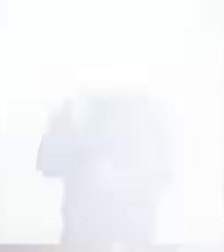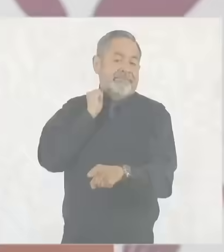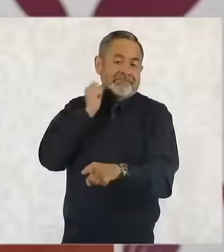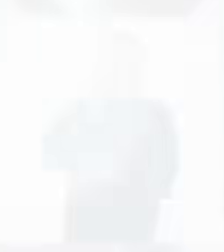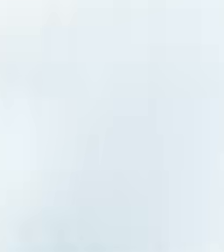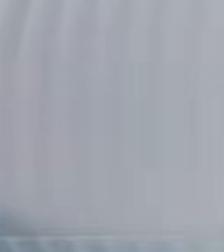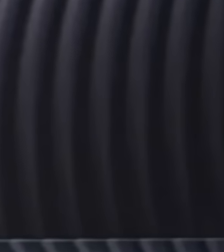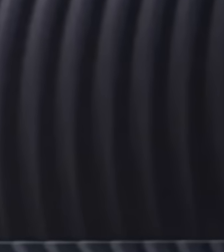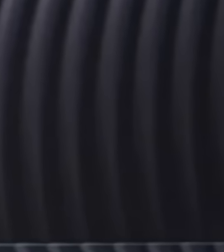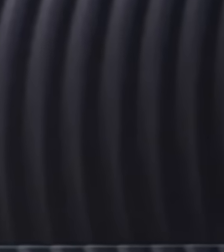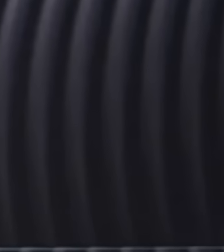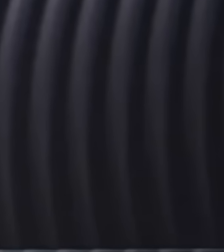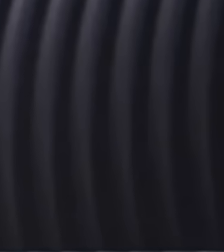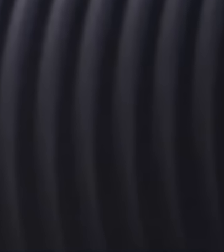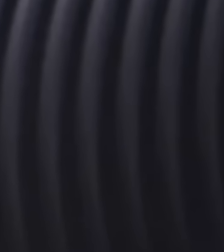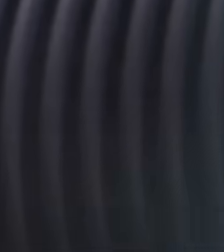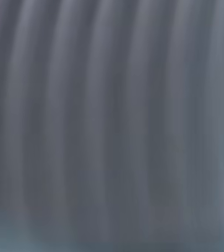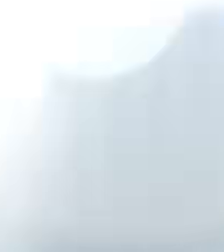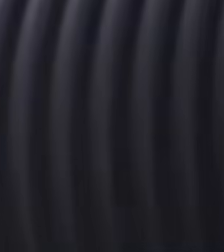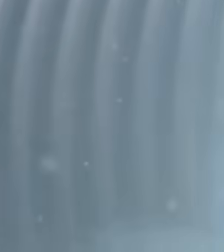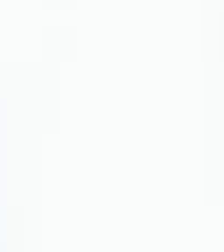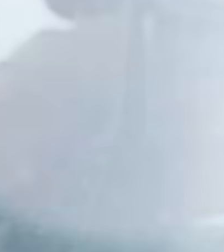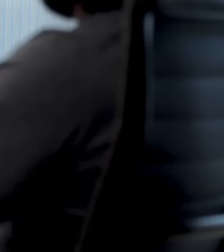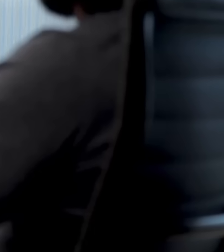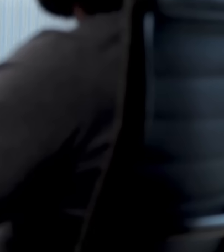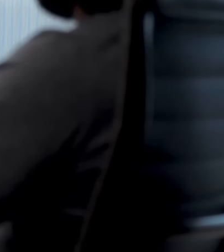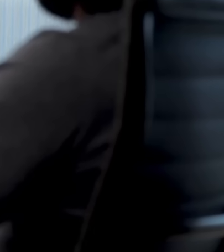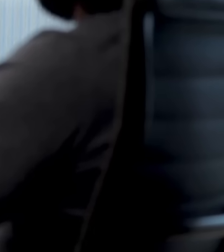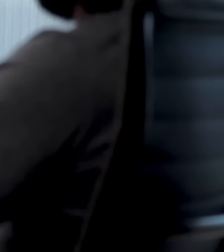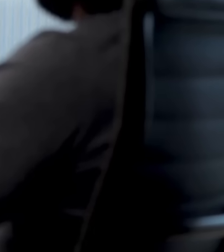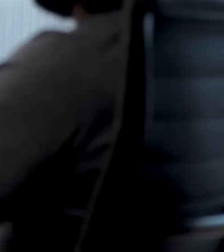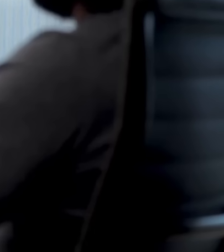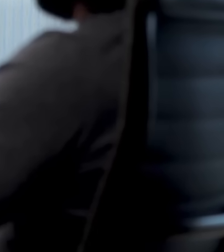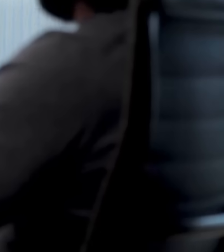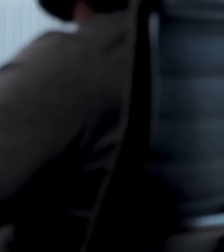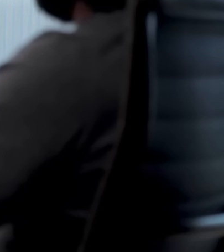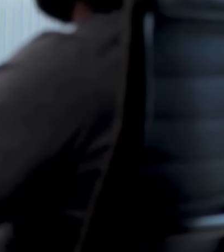tanto de Latinos como del dueño de Televisión Azteca Ricardo Salinas